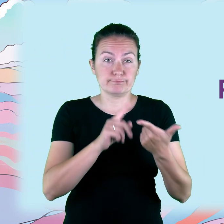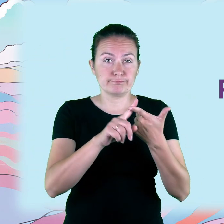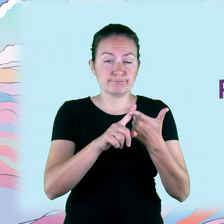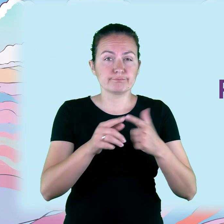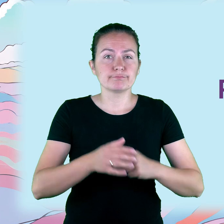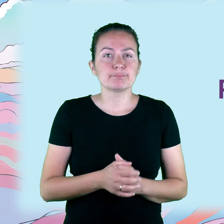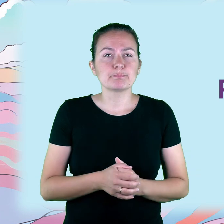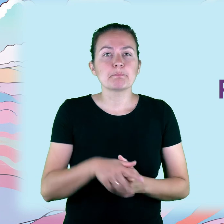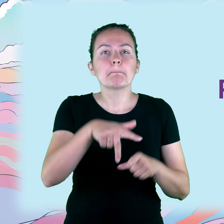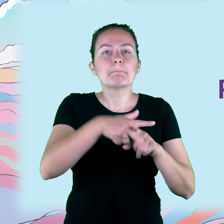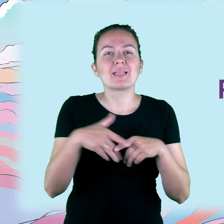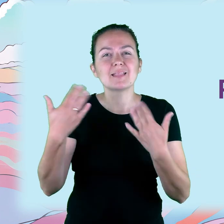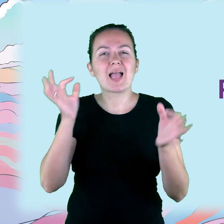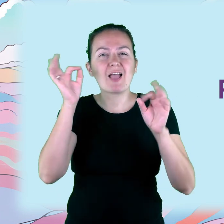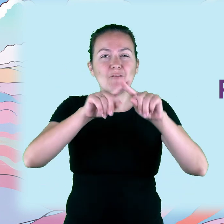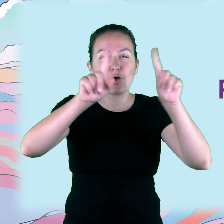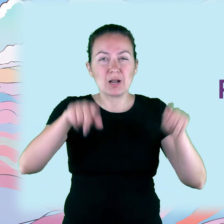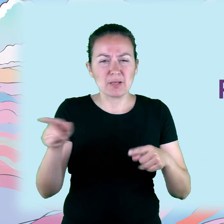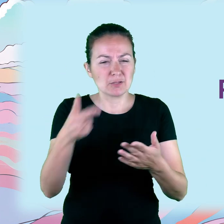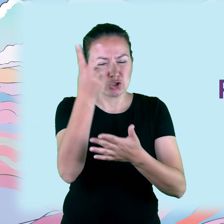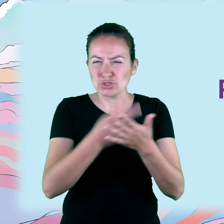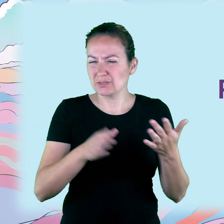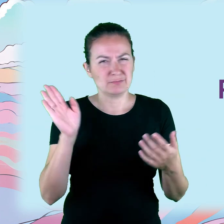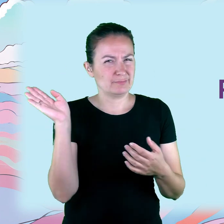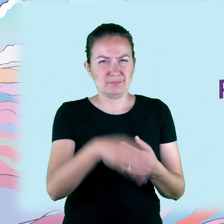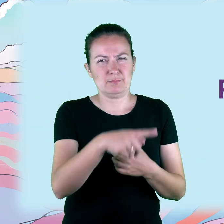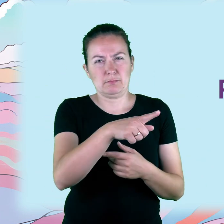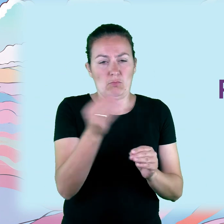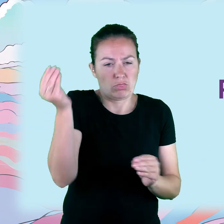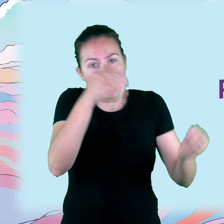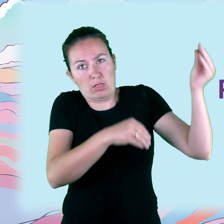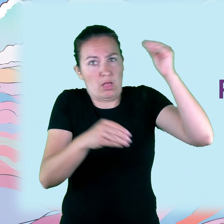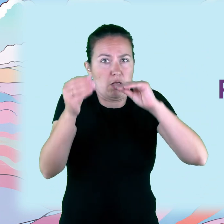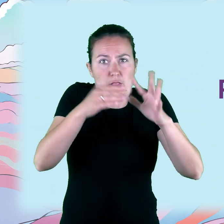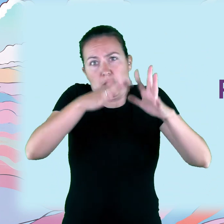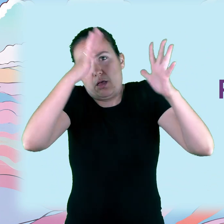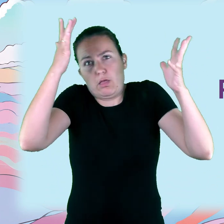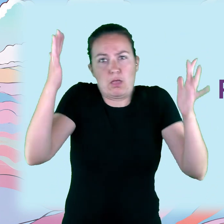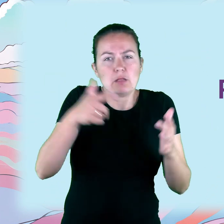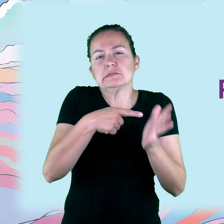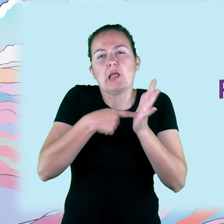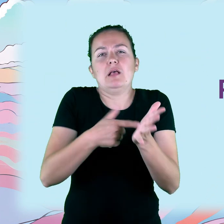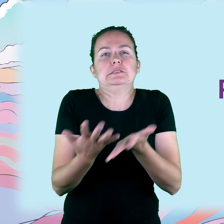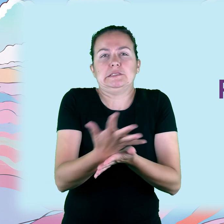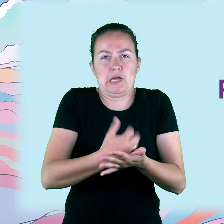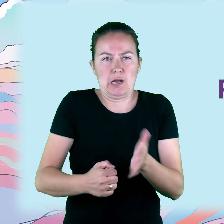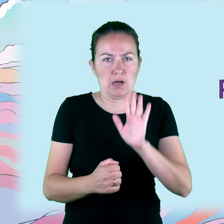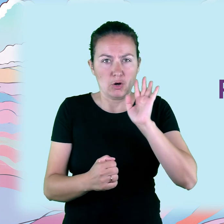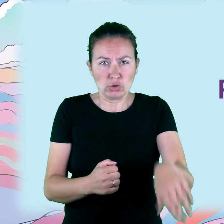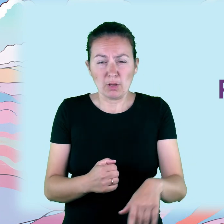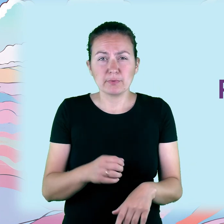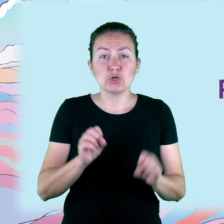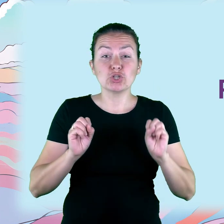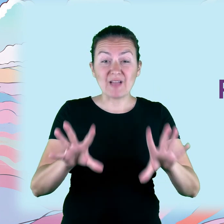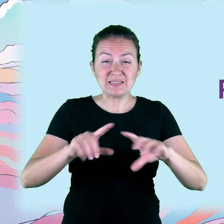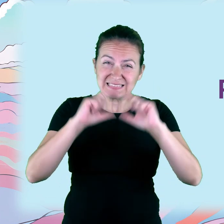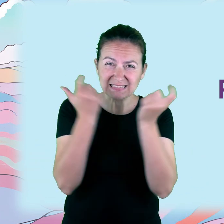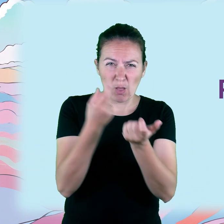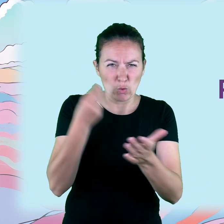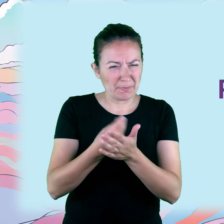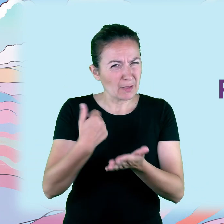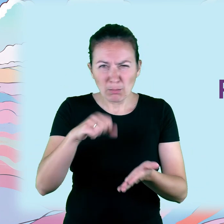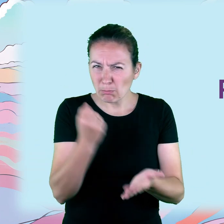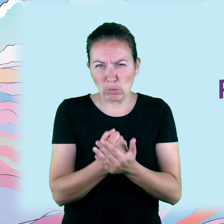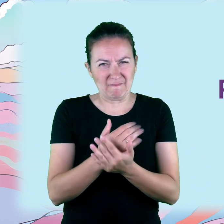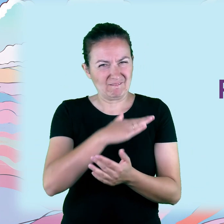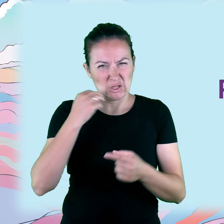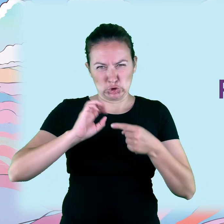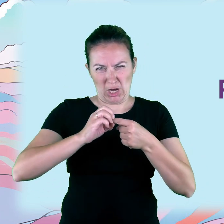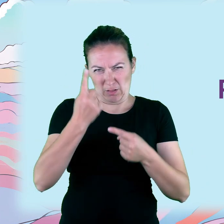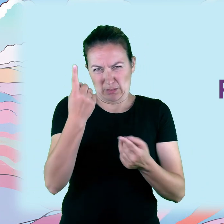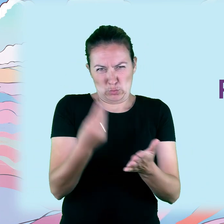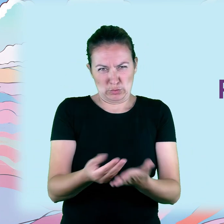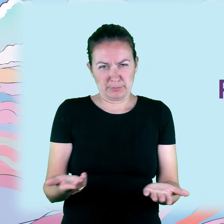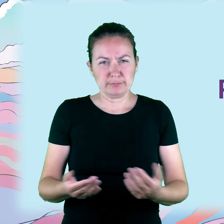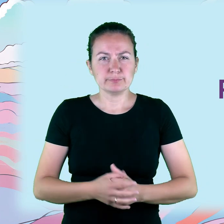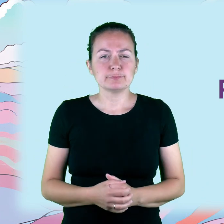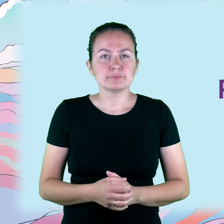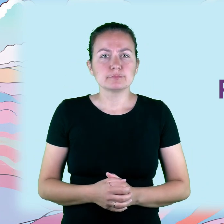2. Nie czytaj tych informacji od mechanika. Robi z igły widły, żeby więcej zarobić. Nie musimy kupować całych świateł. Wystarczy nowa żarówka.